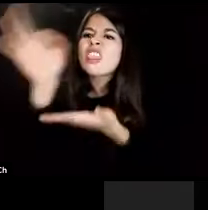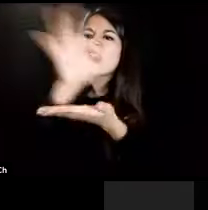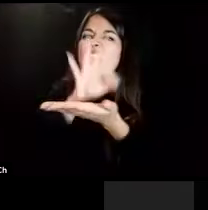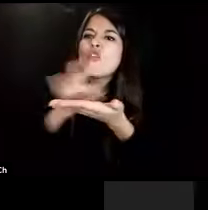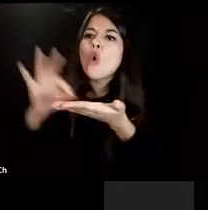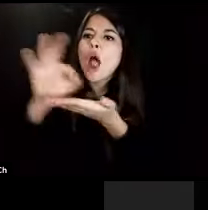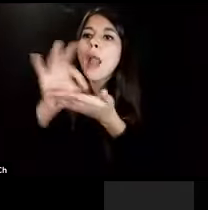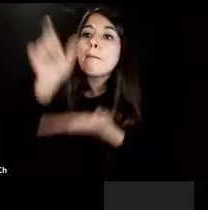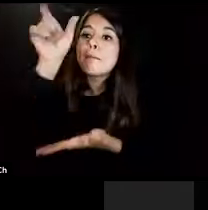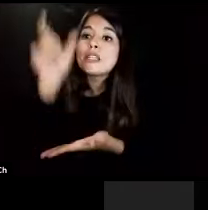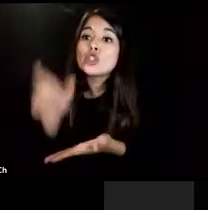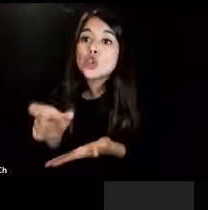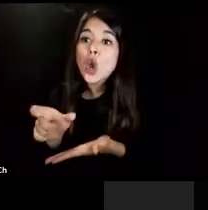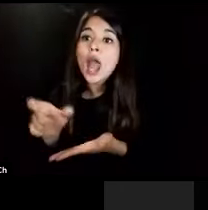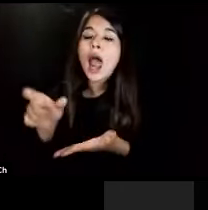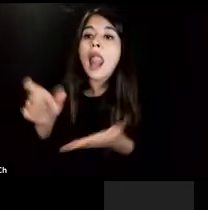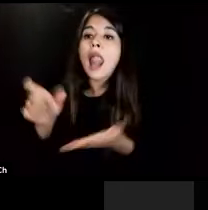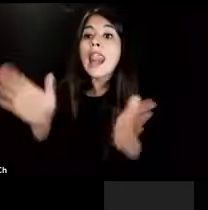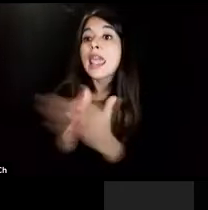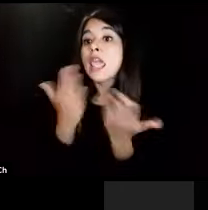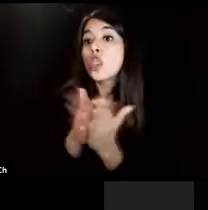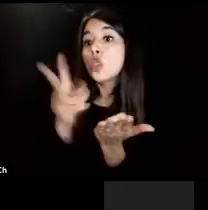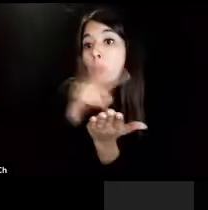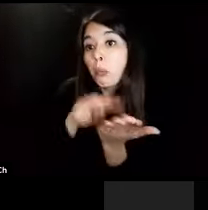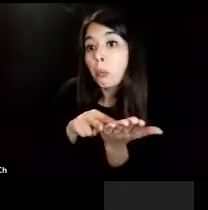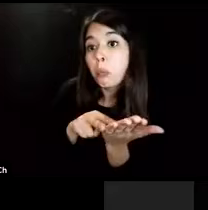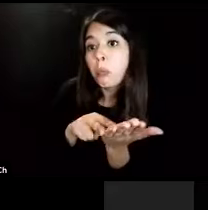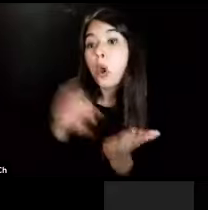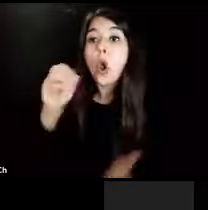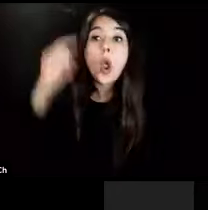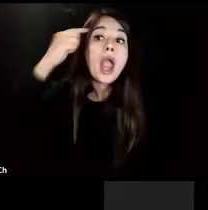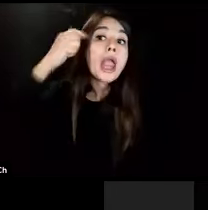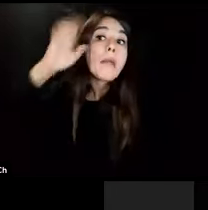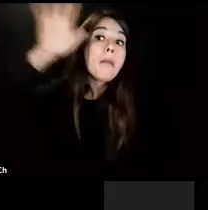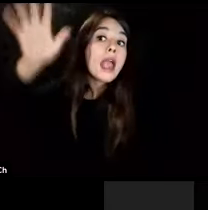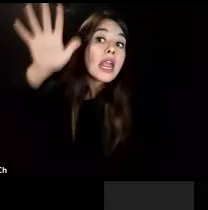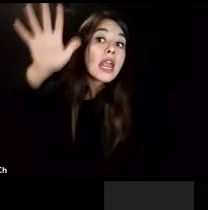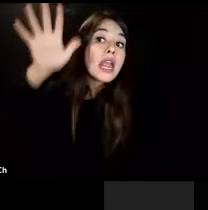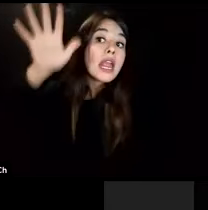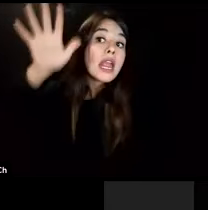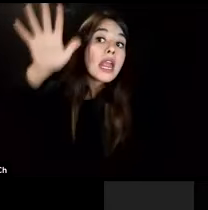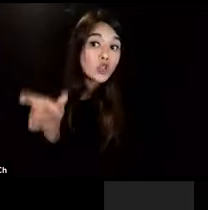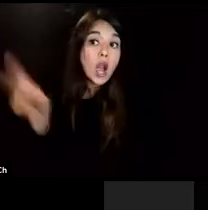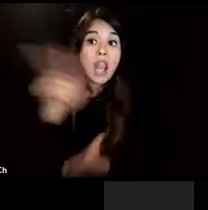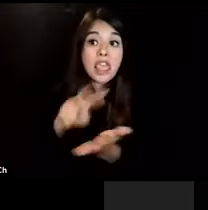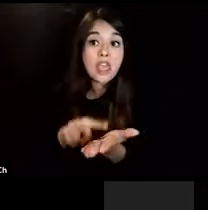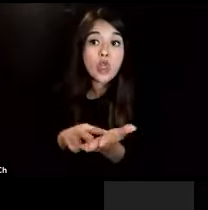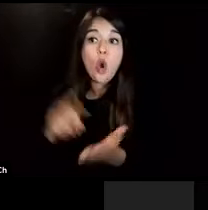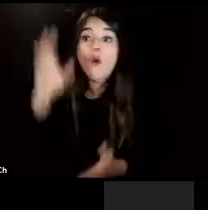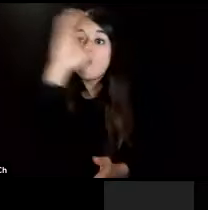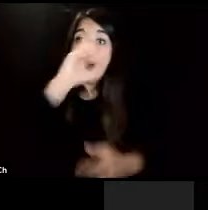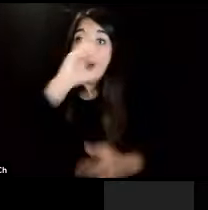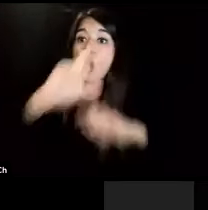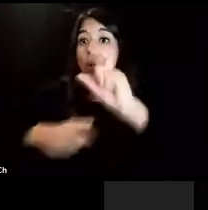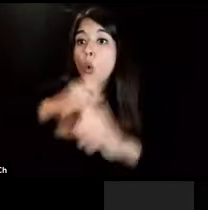O imaginen una persona leyendo. O incluso busquen en google "persona leyendo" Lo que van a encontrar va a ser una persona sola